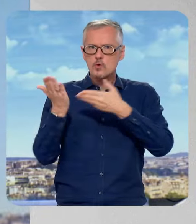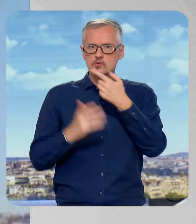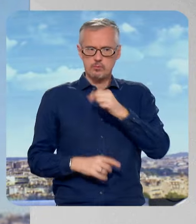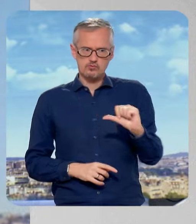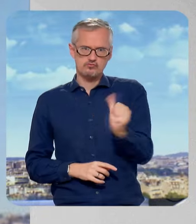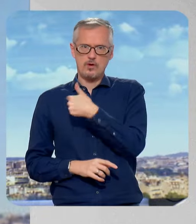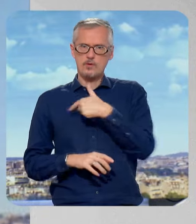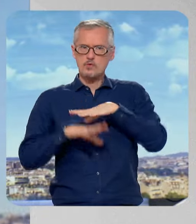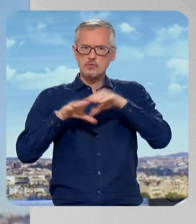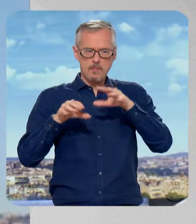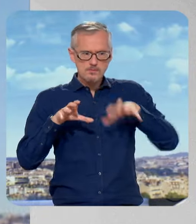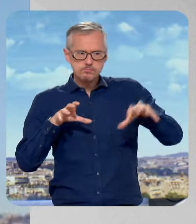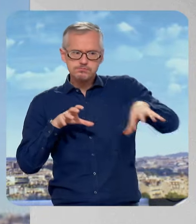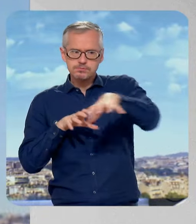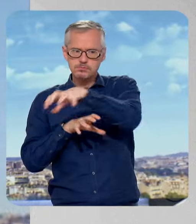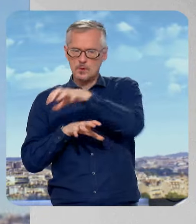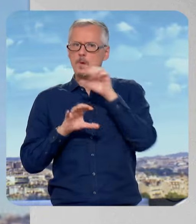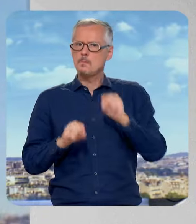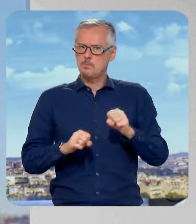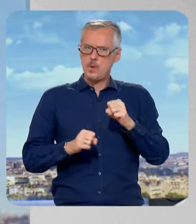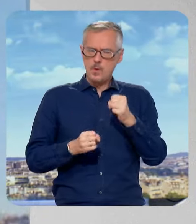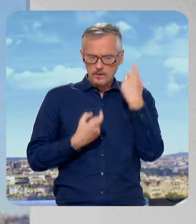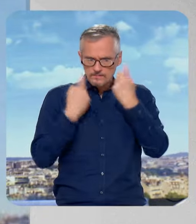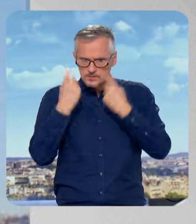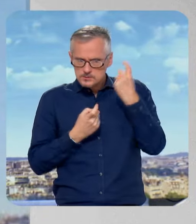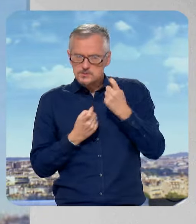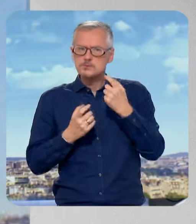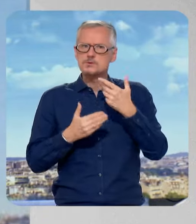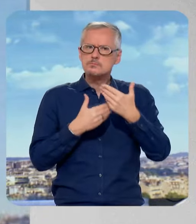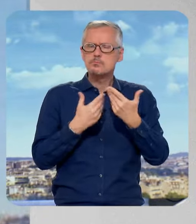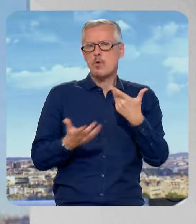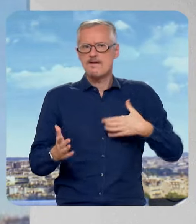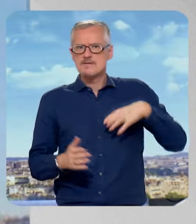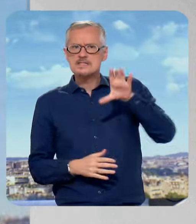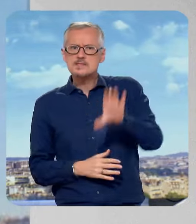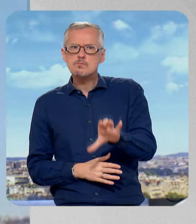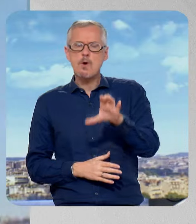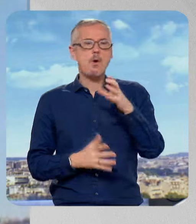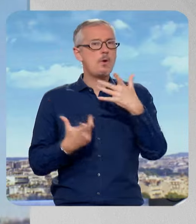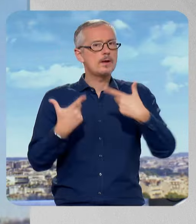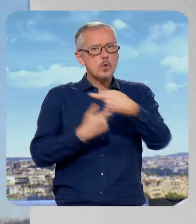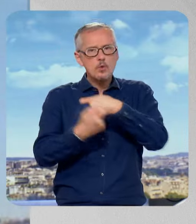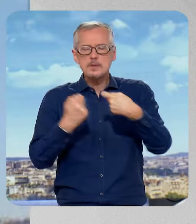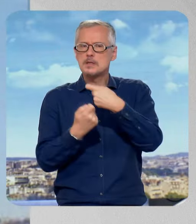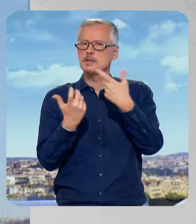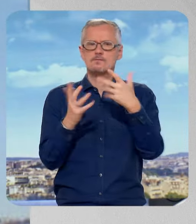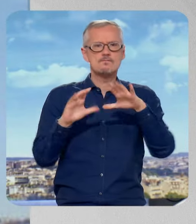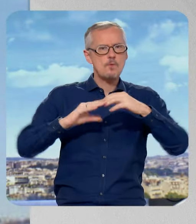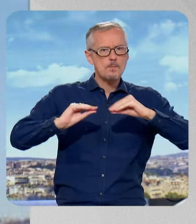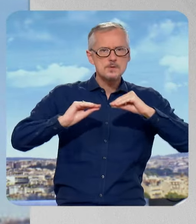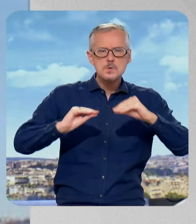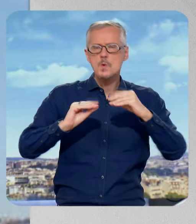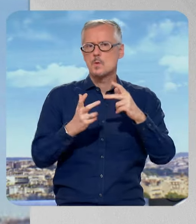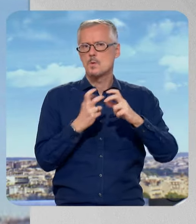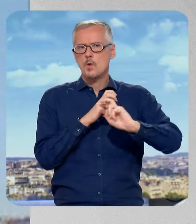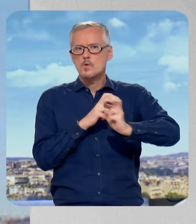G.Daret: Vous avez échangé avec lui depuis sa nomination?